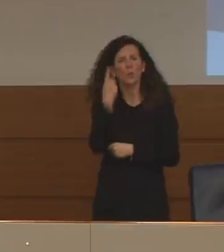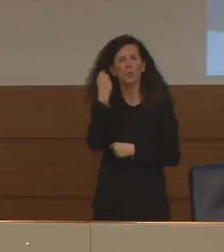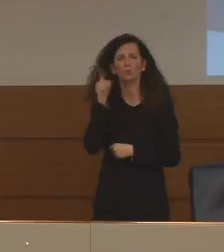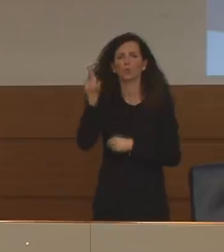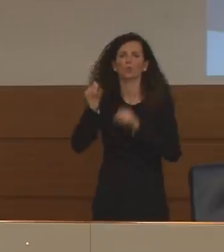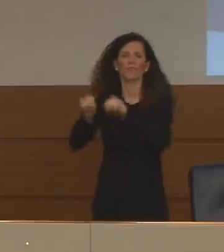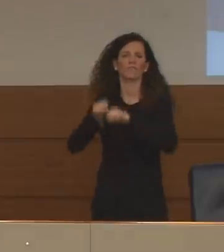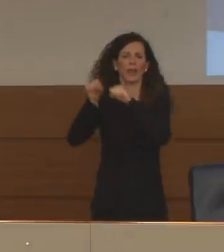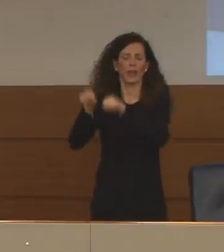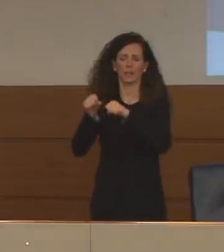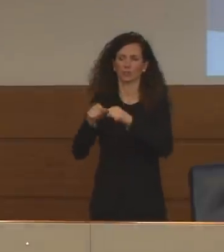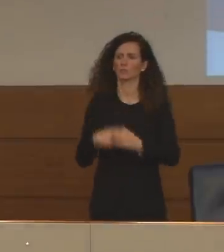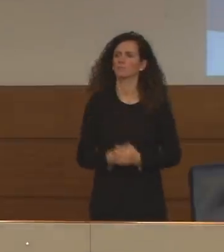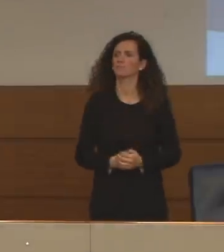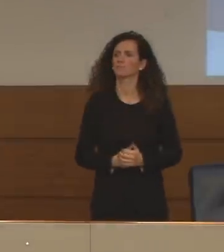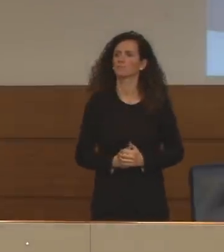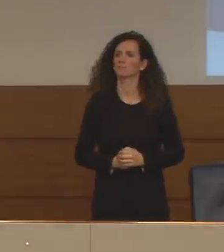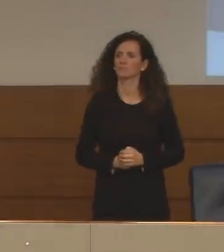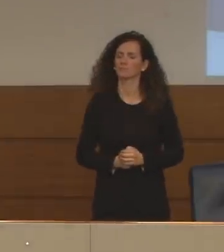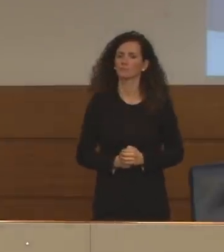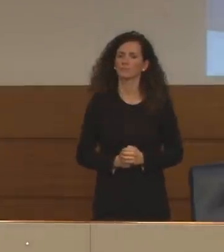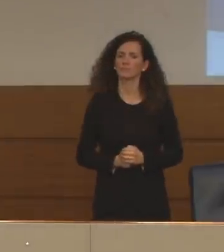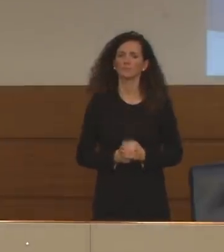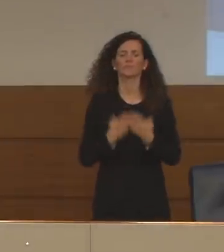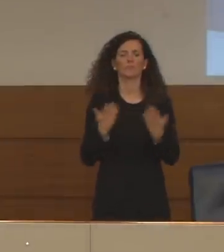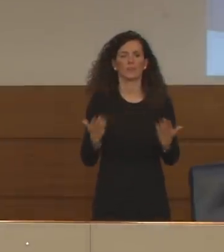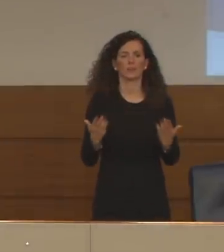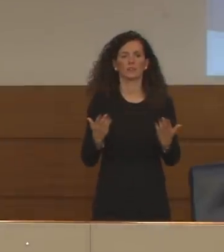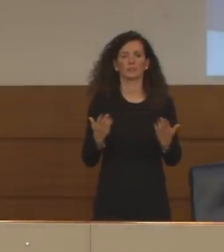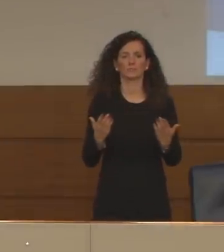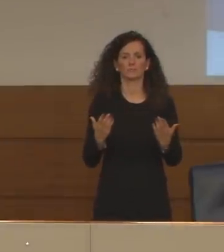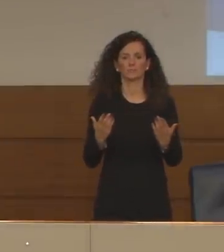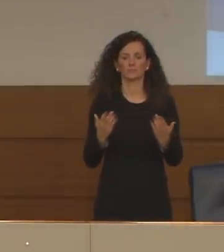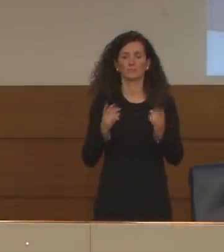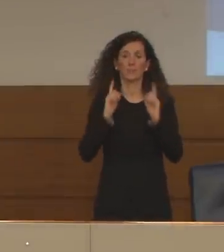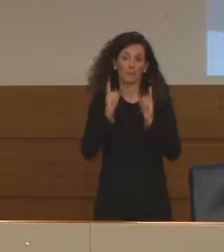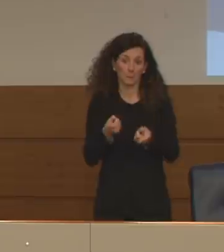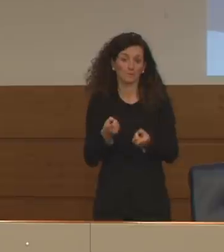Intanto bisogna distinguere mascherine e mascherine,